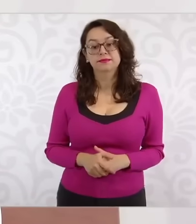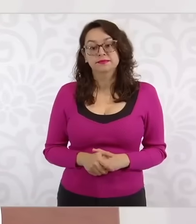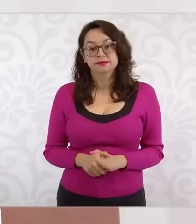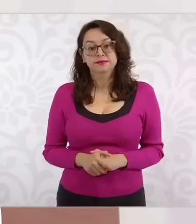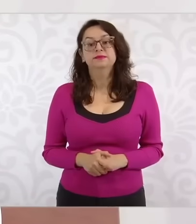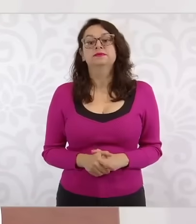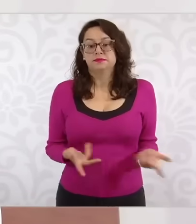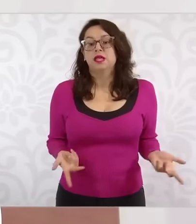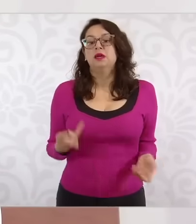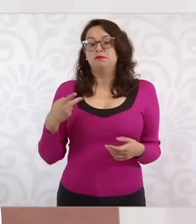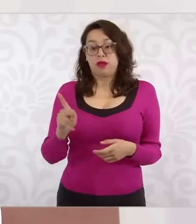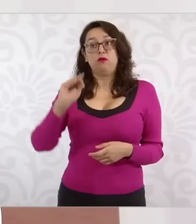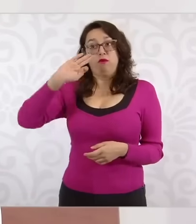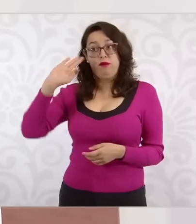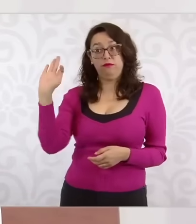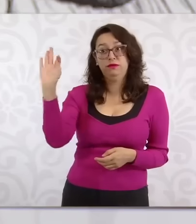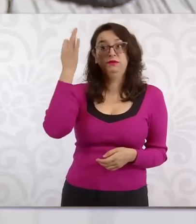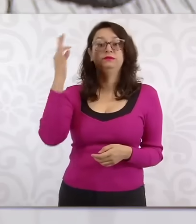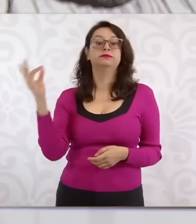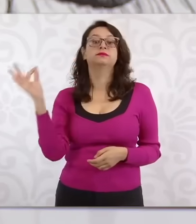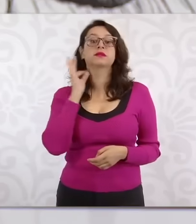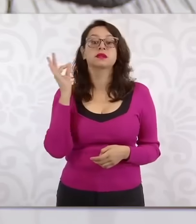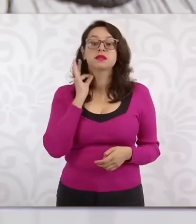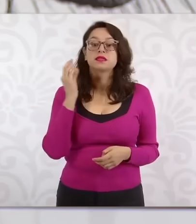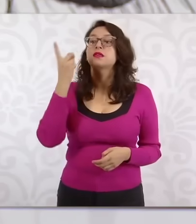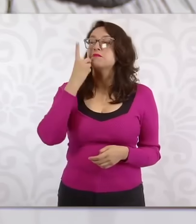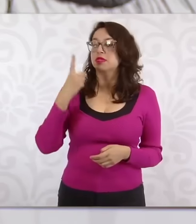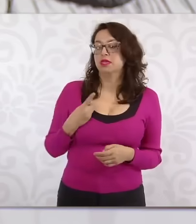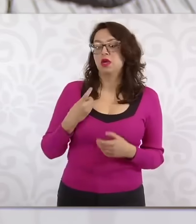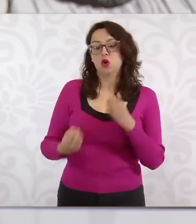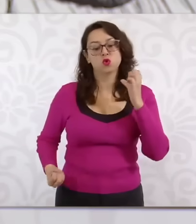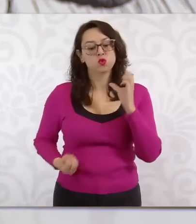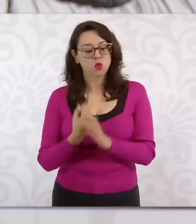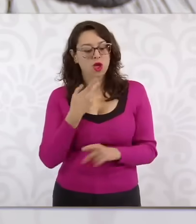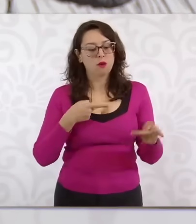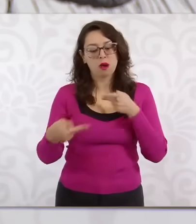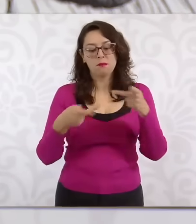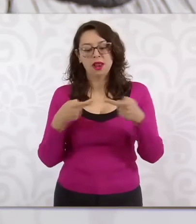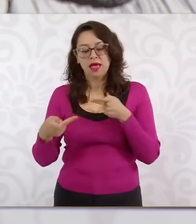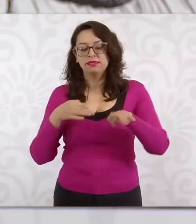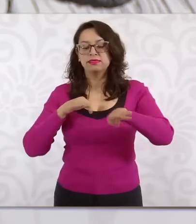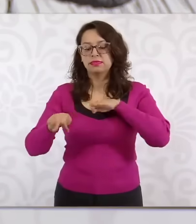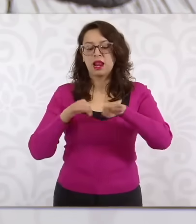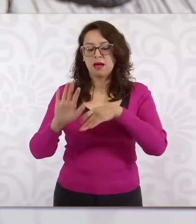la fiscal general de la República que muy pronto va a presentar su plan de trabajo y este plan